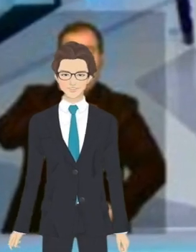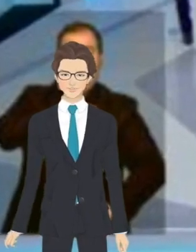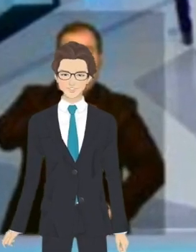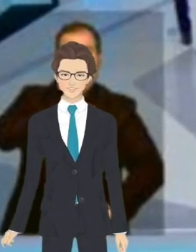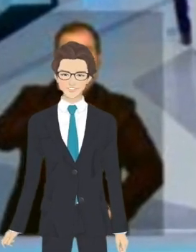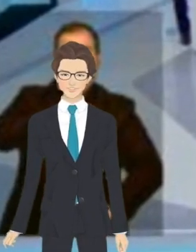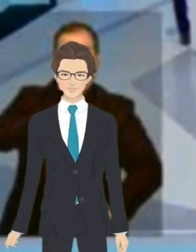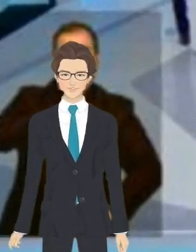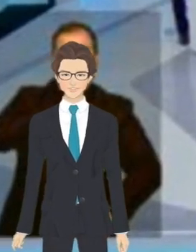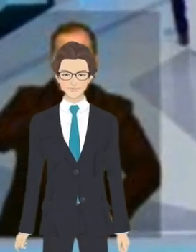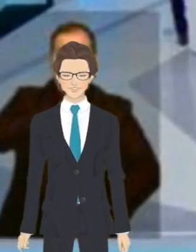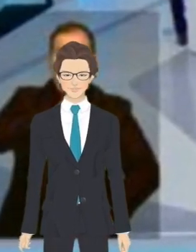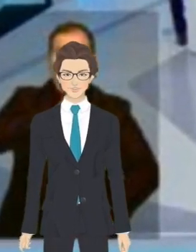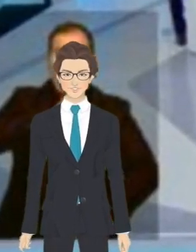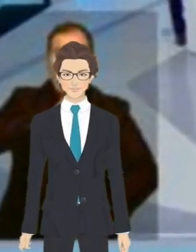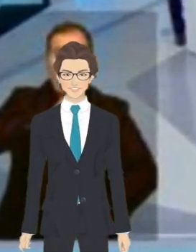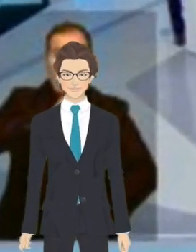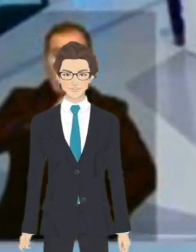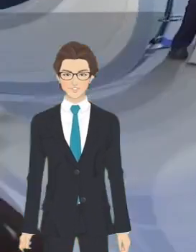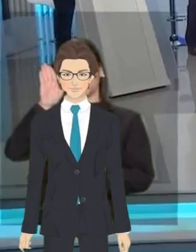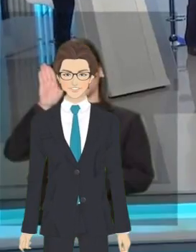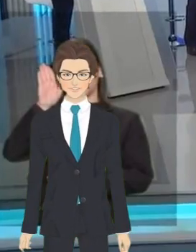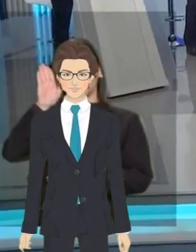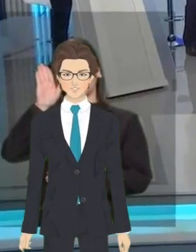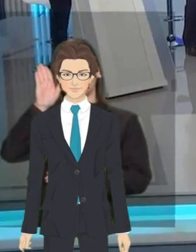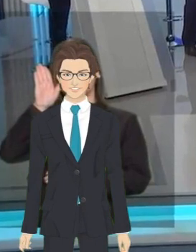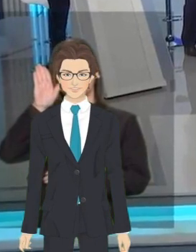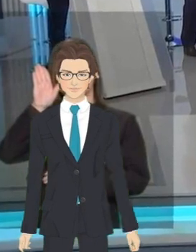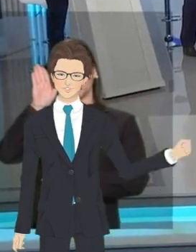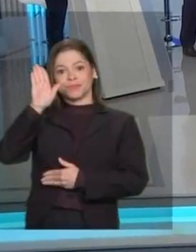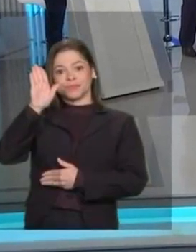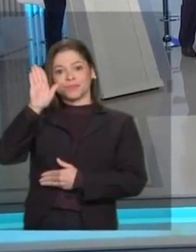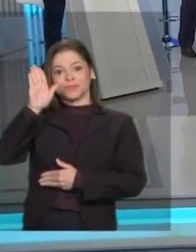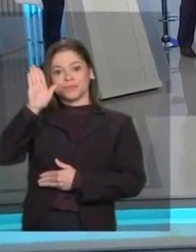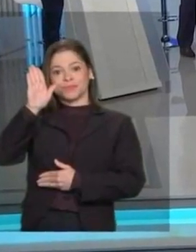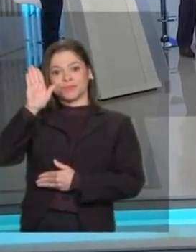Tarcísio critica obras paralisadas do PT e apoio a Cuba e Venezuela